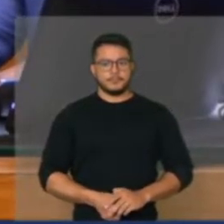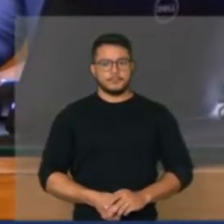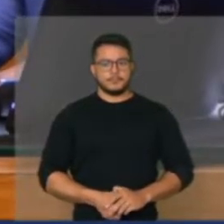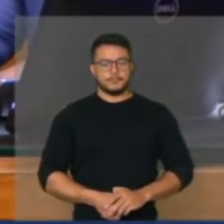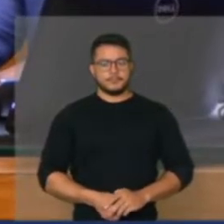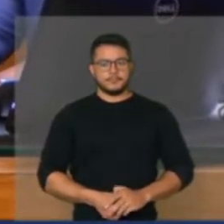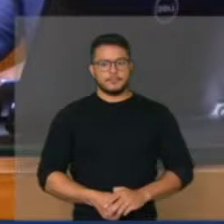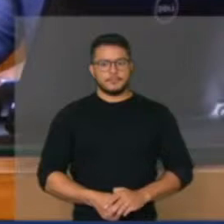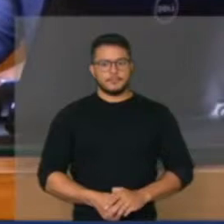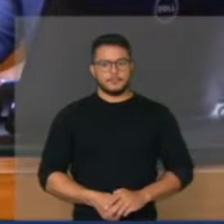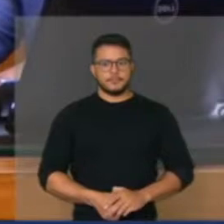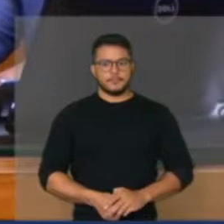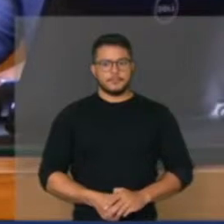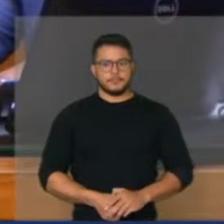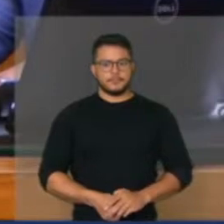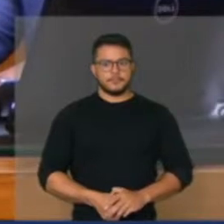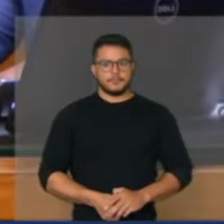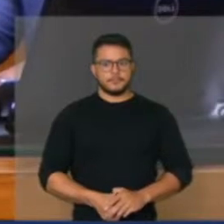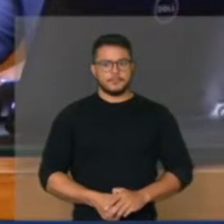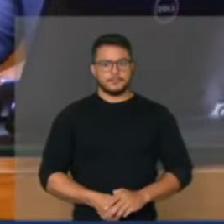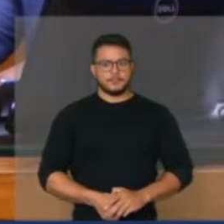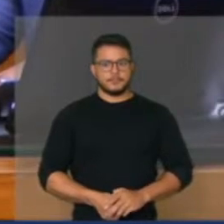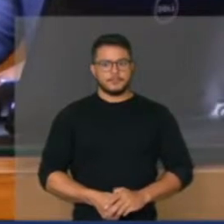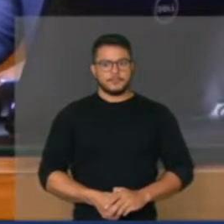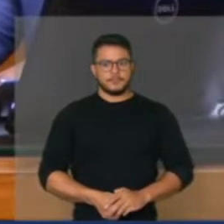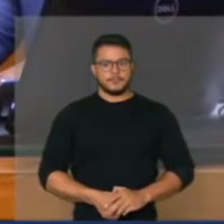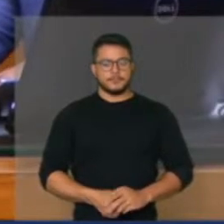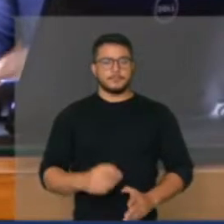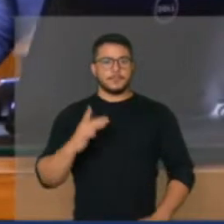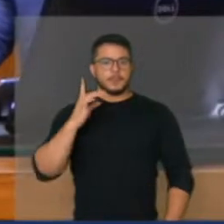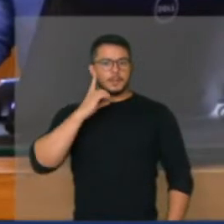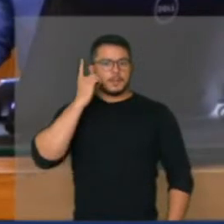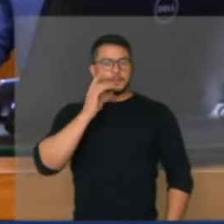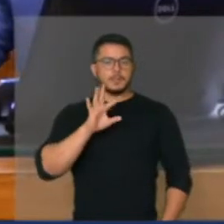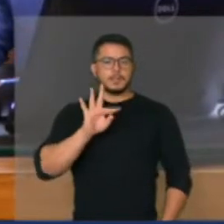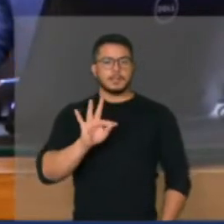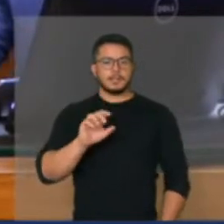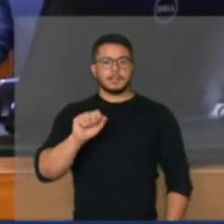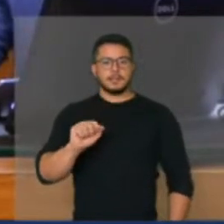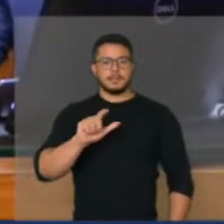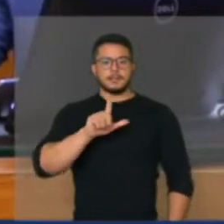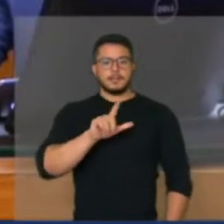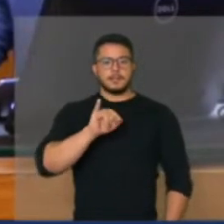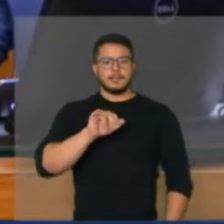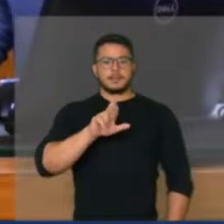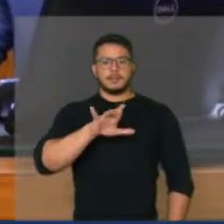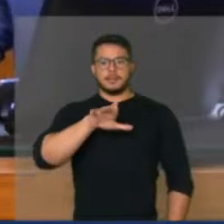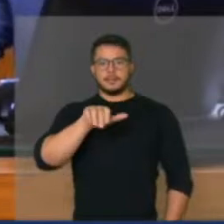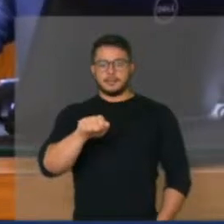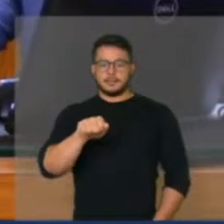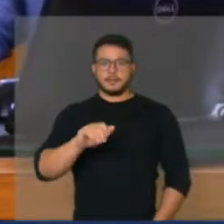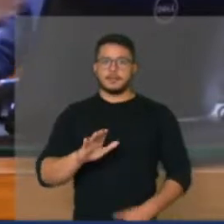RENILDO CALHEIROS. DEPUTADA TALÍRIA? [DEPUTADA]: PRESIDENTE, PRIMEIRO QUE UMA DECISÃO DESSA PRECISA SER TOMADA PELO CONJUNTO DA